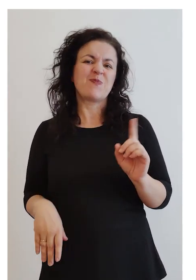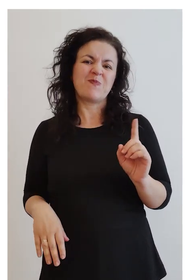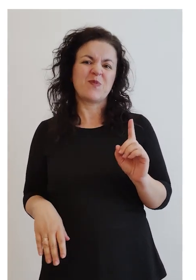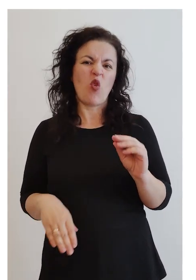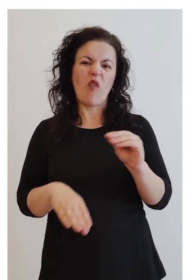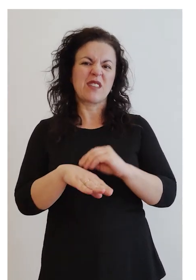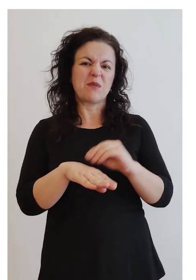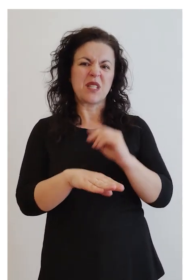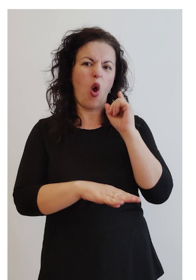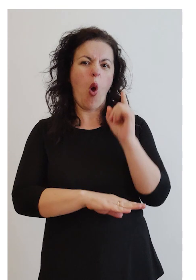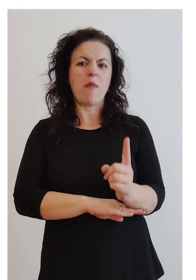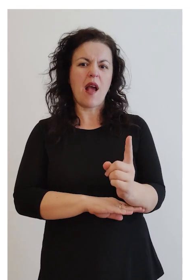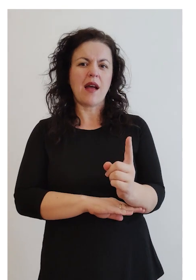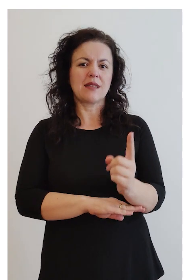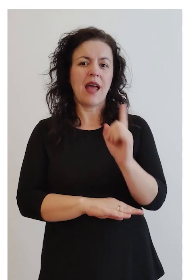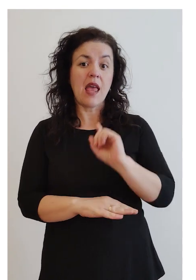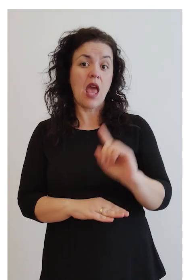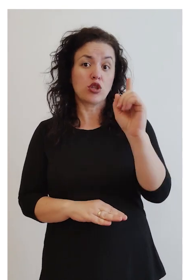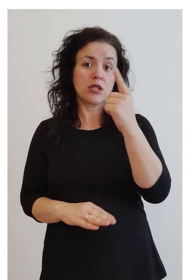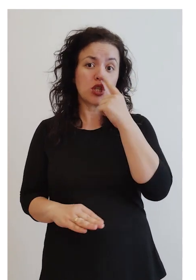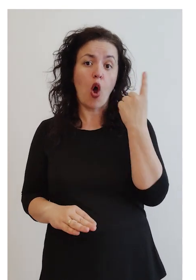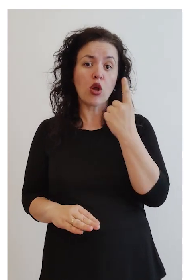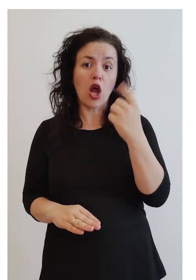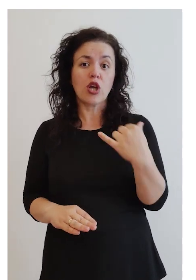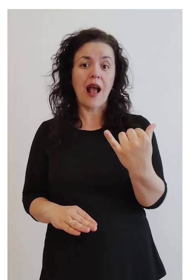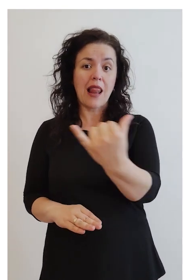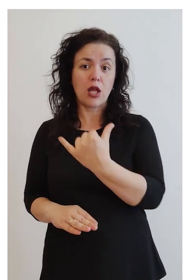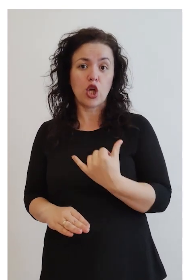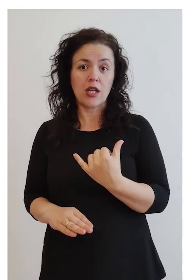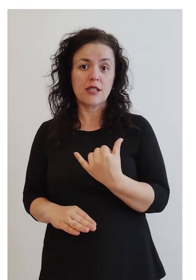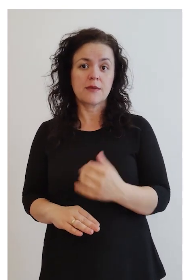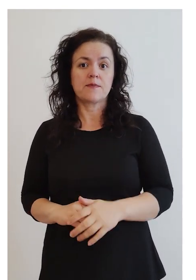Cel mai sigur loc în care să fi noaptea este în camera de hotel.